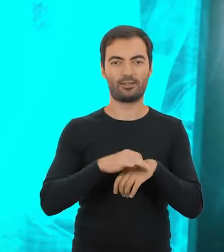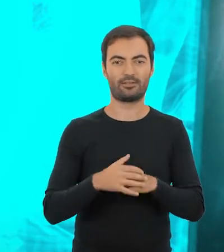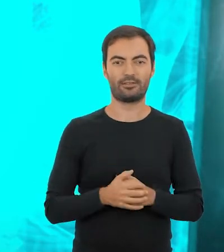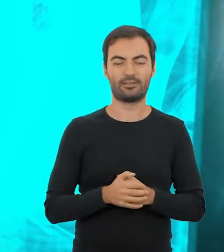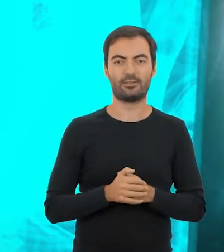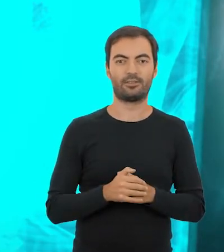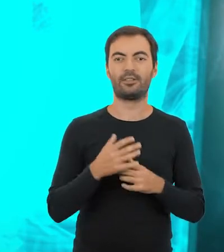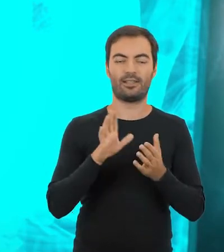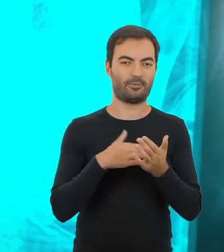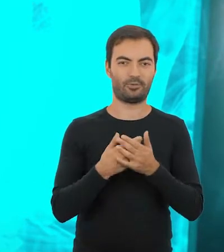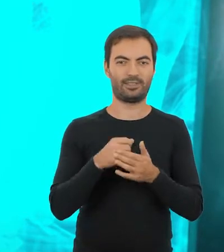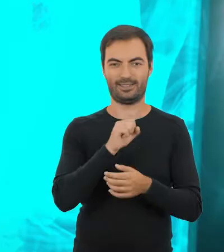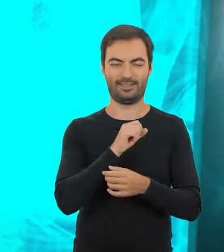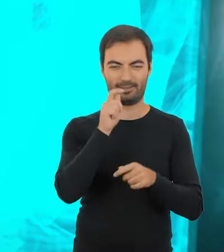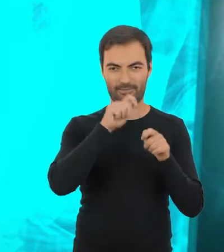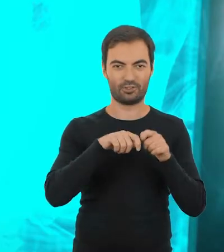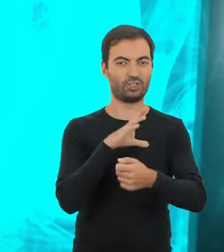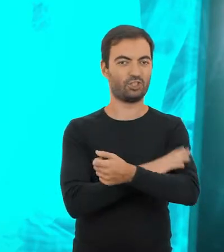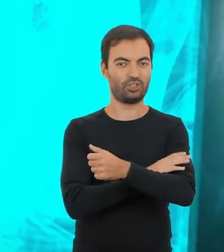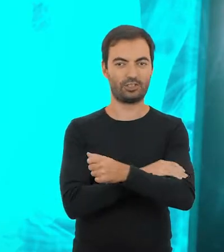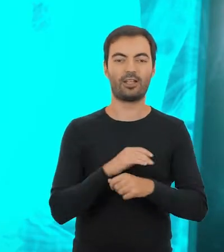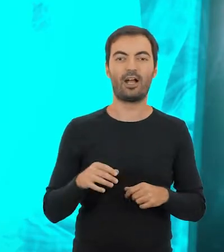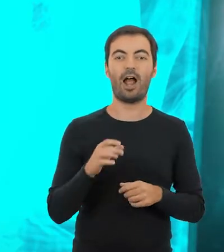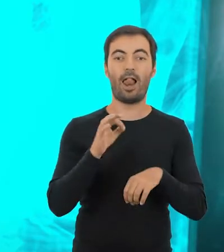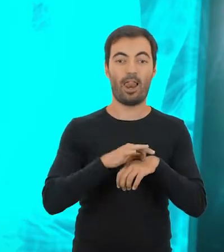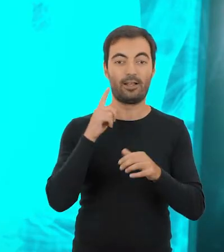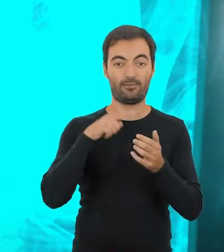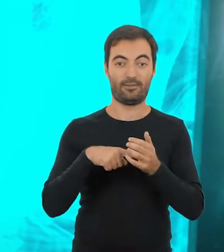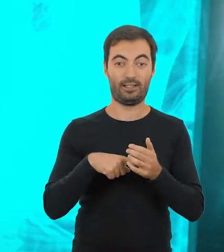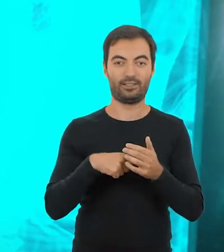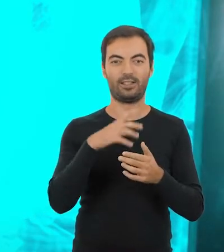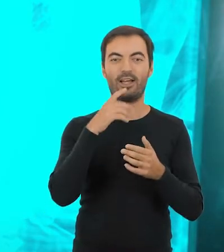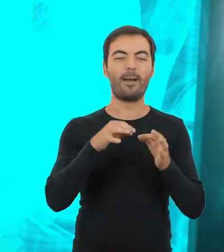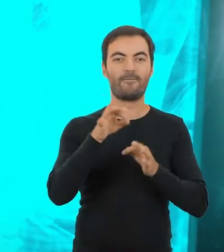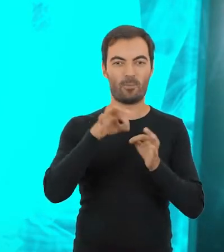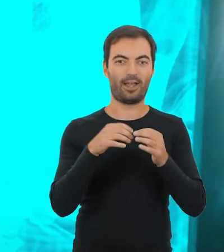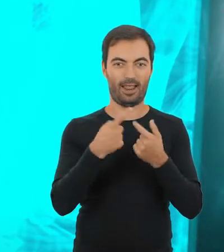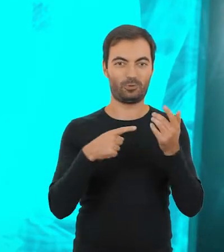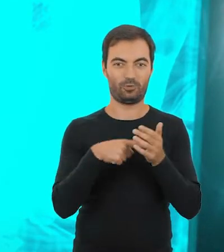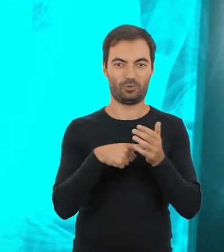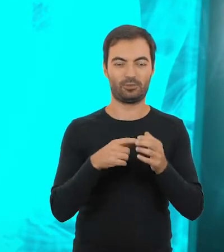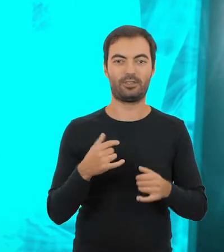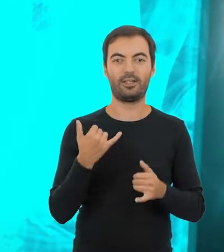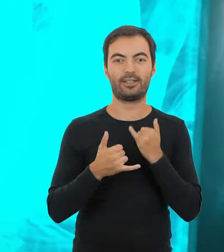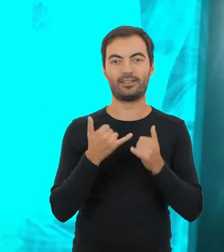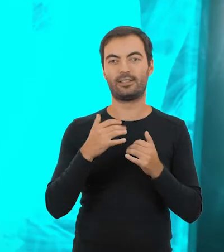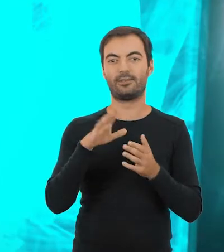lekarz posługuje się właśnie tymi jednostkami. Gdyby posługiwał się jednostkami SI moglibyśmy usłyszeć: bardzo dobrze,